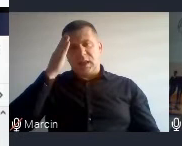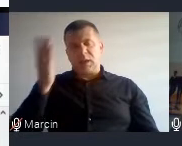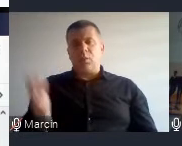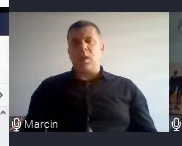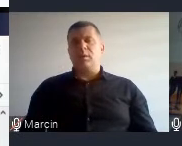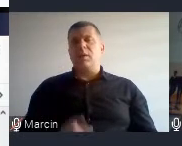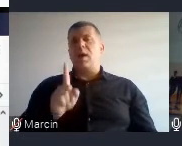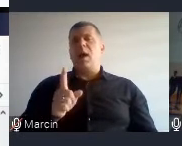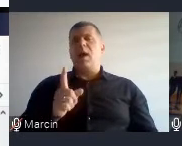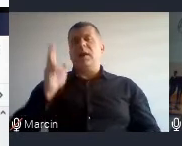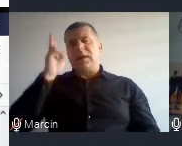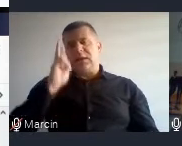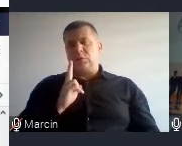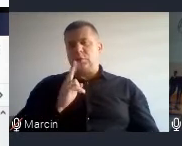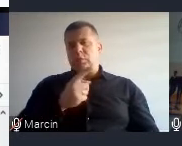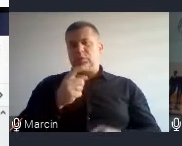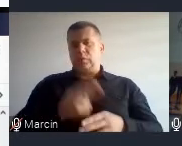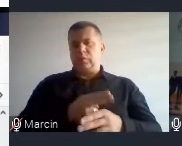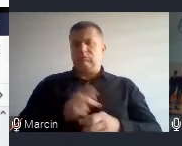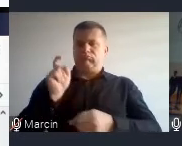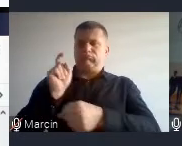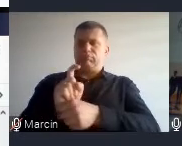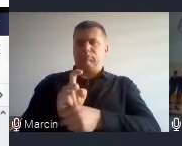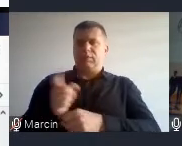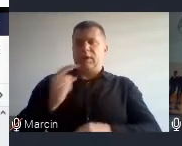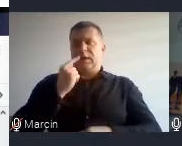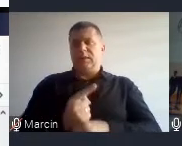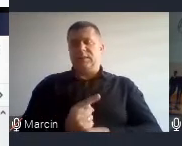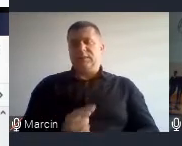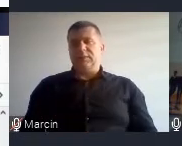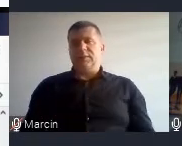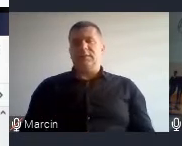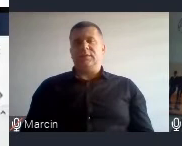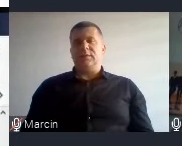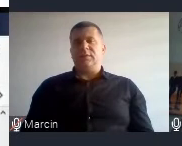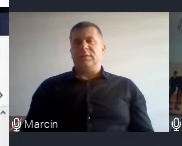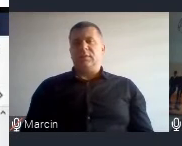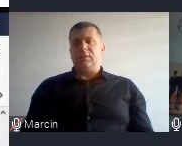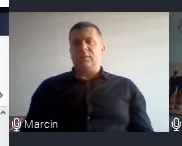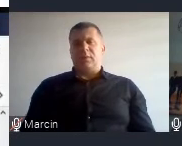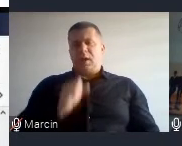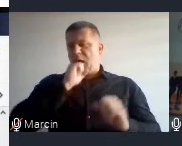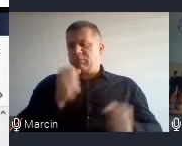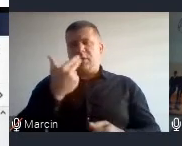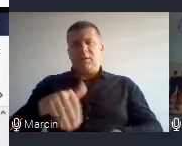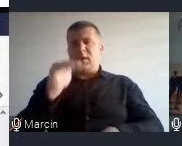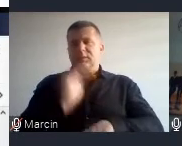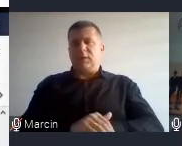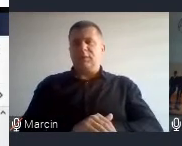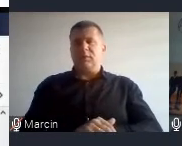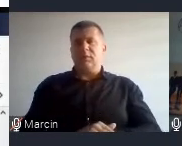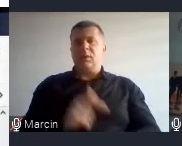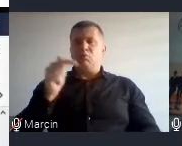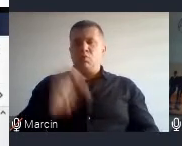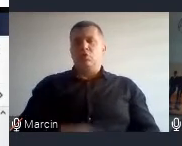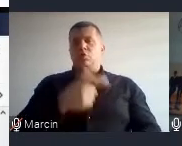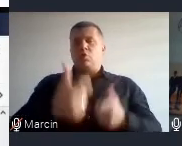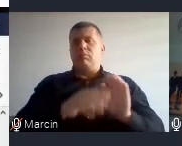a instytucja podważa te decyzje Beneficjenta, mówi: „absolutnie nie zgadzamy się, powinniście zastosować procedurę”.